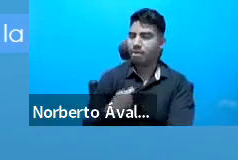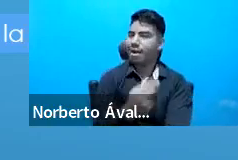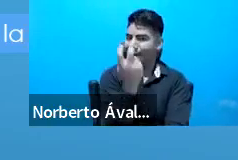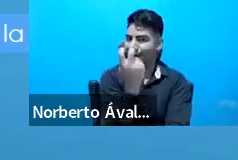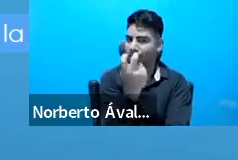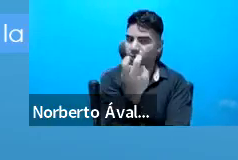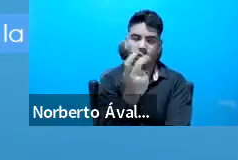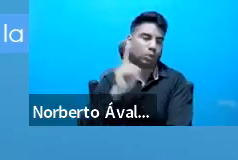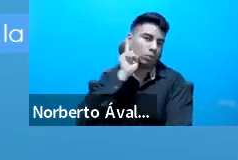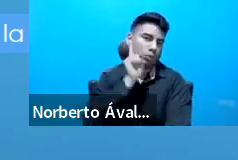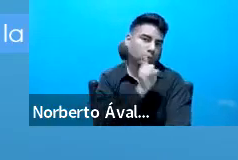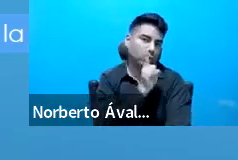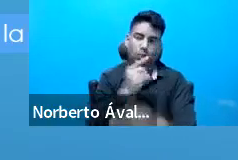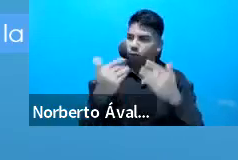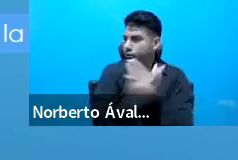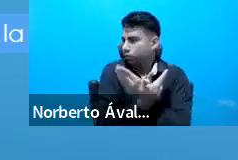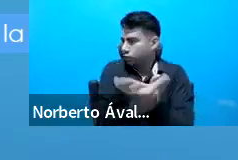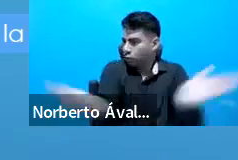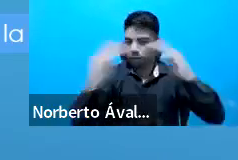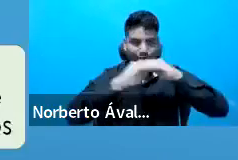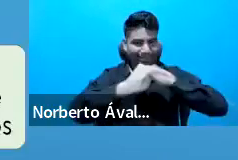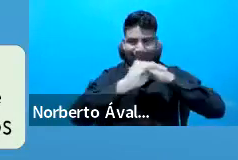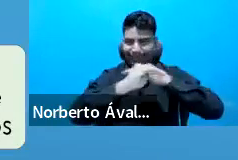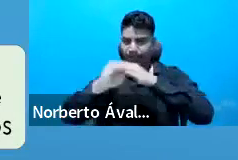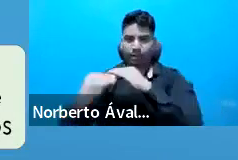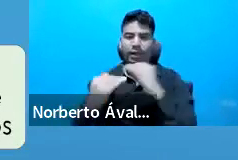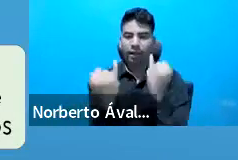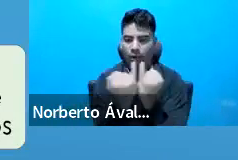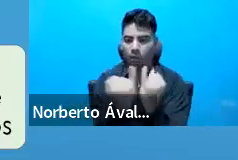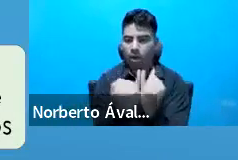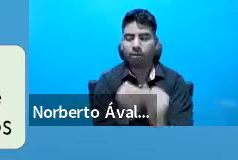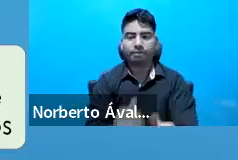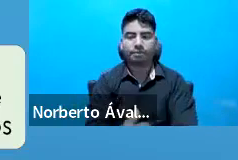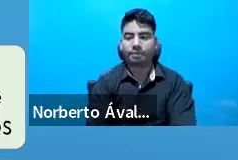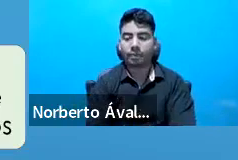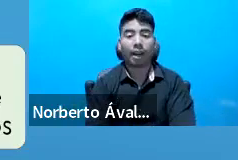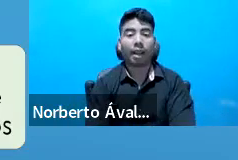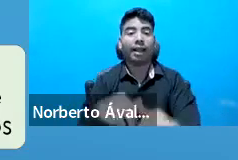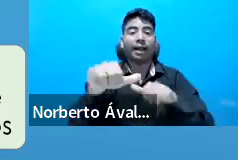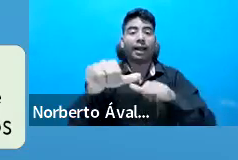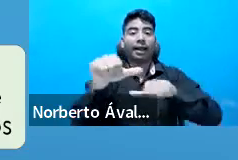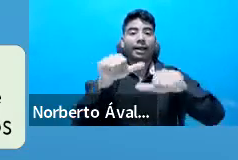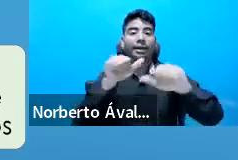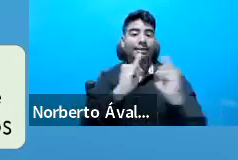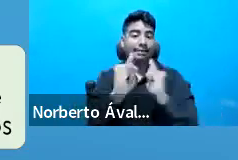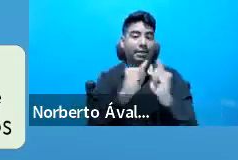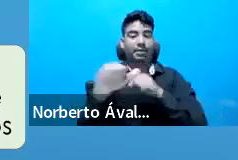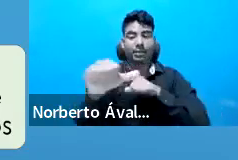existen escuelas existen escuelas bilingües y culturales para todas las personas personas sordas sordas